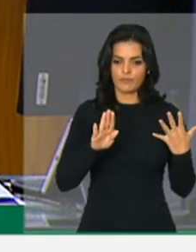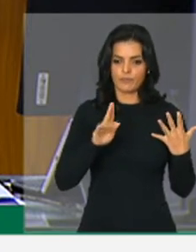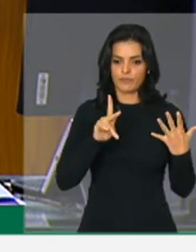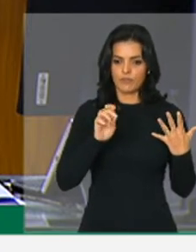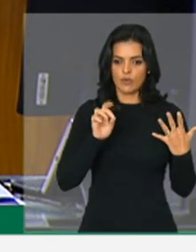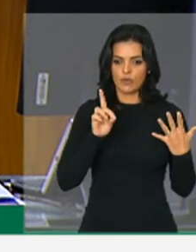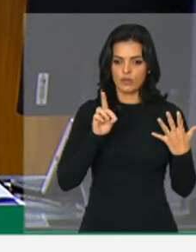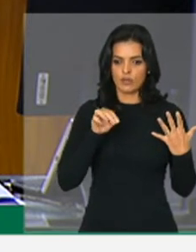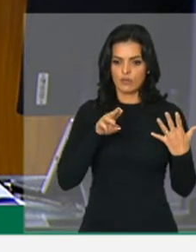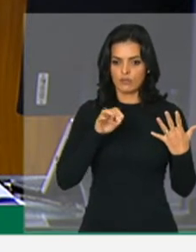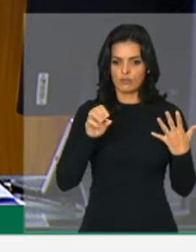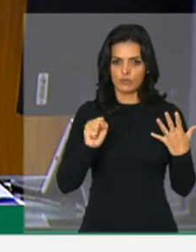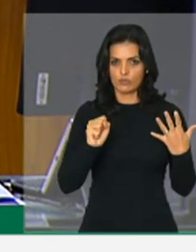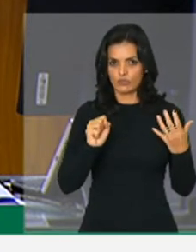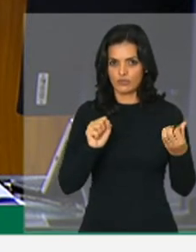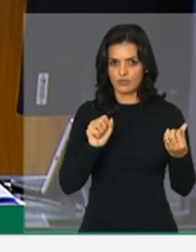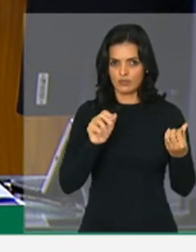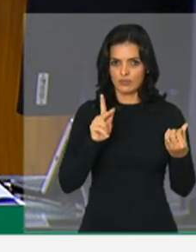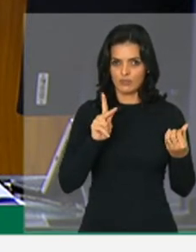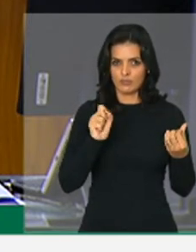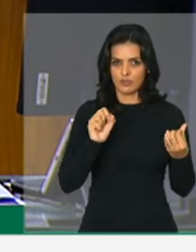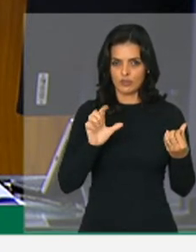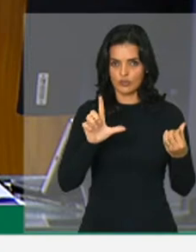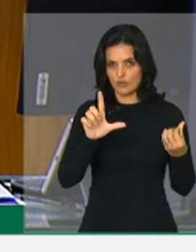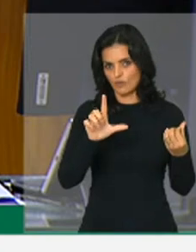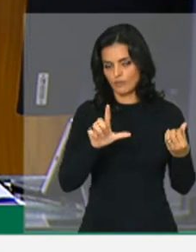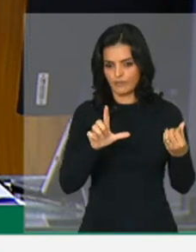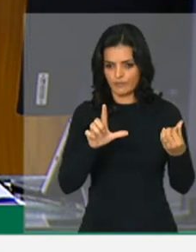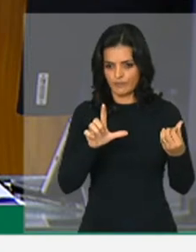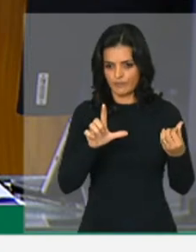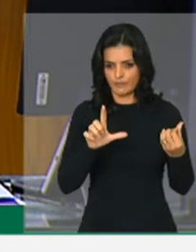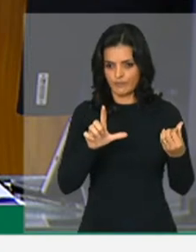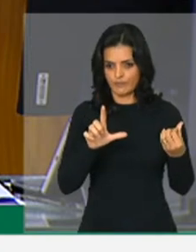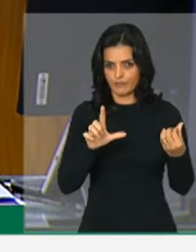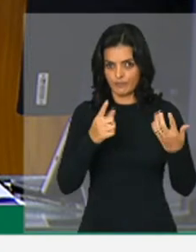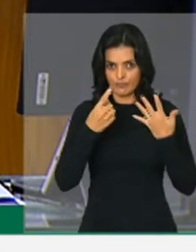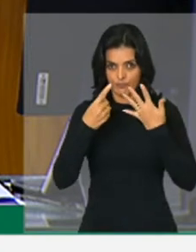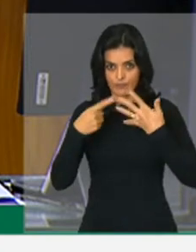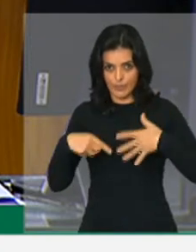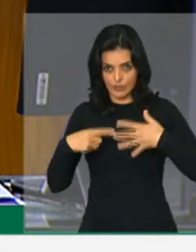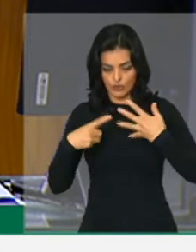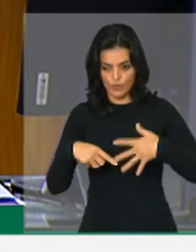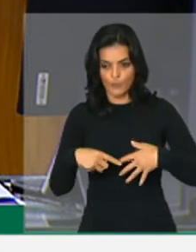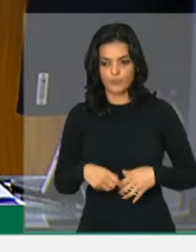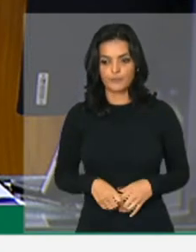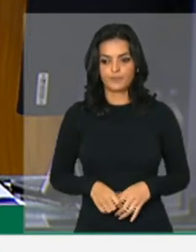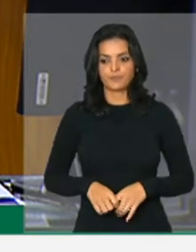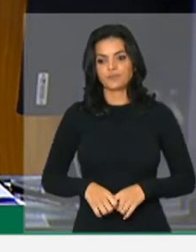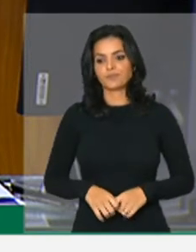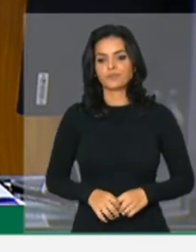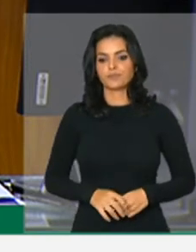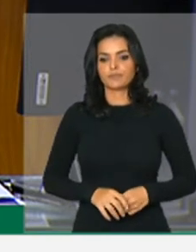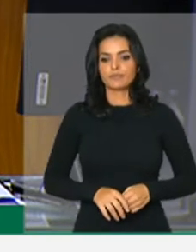NÃO, PRESIDENTE. -- [PRESIDENTE]: NOVO É NÃO, AVANTE? PCDOB? -- [DEPUTADO]: SENHOR PRESIDENTE, PCDOB É NÃO, GOSTARIA SENHOR PRESIDENTE DE